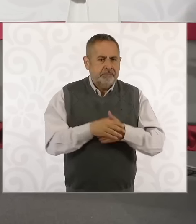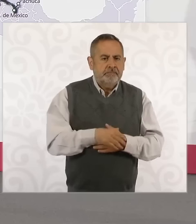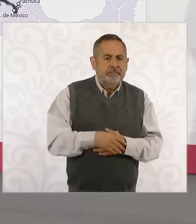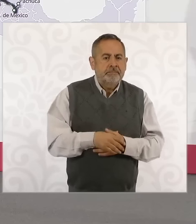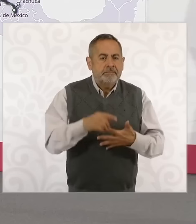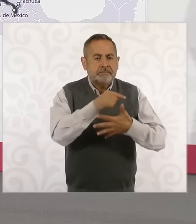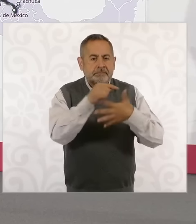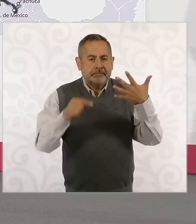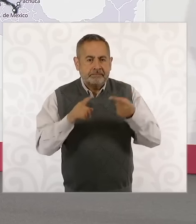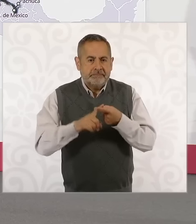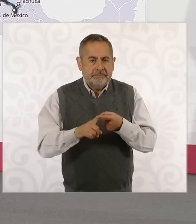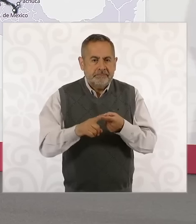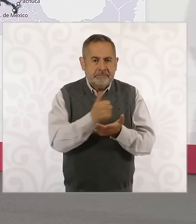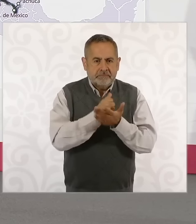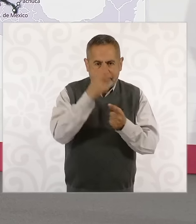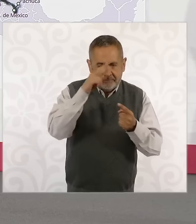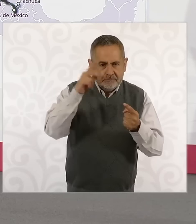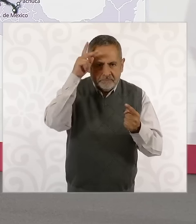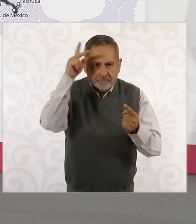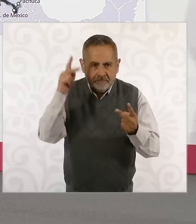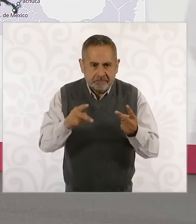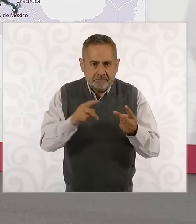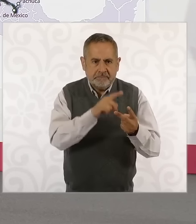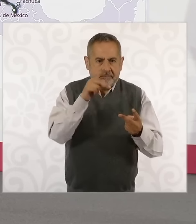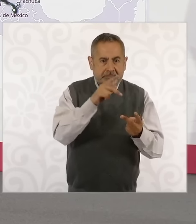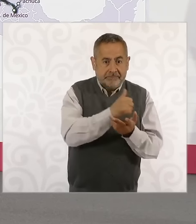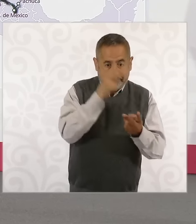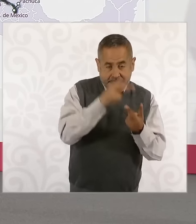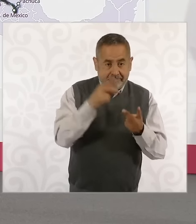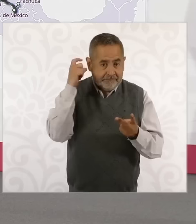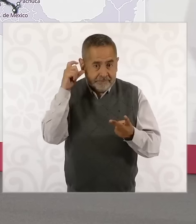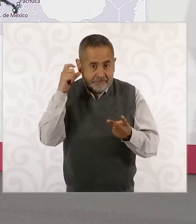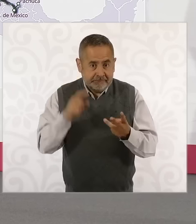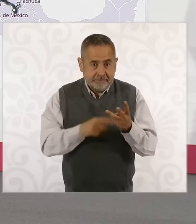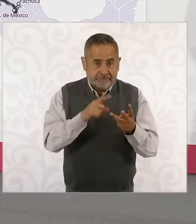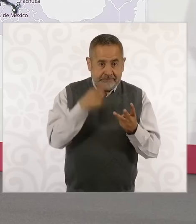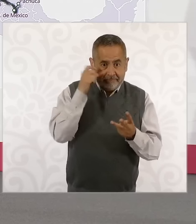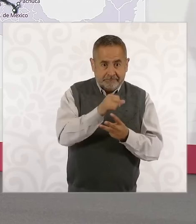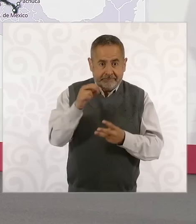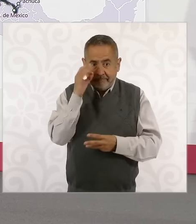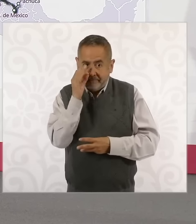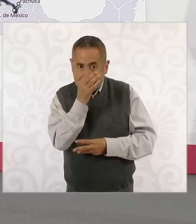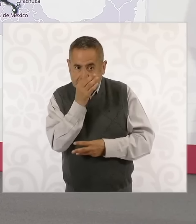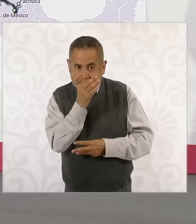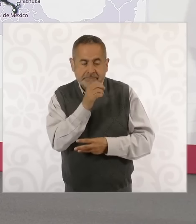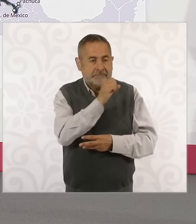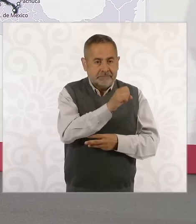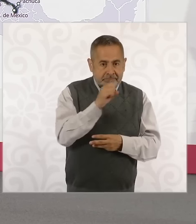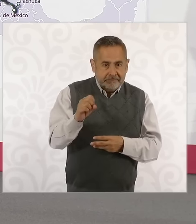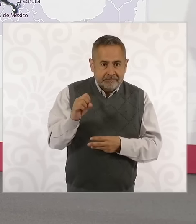y Saltillo, Nuevo Laredo. Toda la fase uno, que son 787 km, ya está en obra en distintos tramos